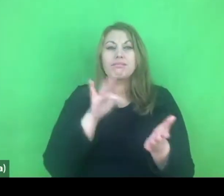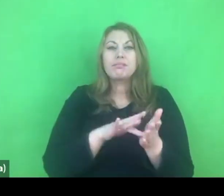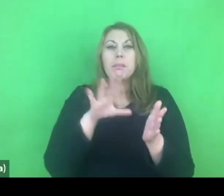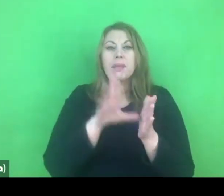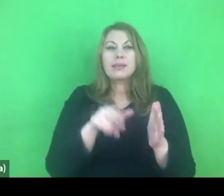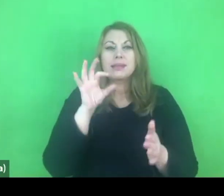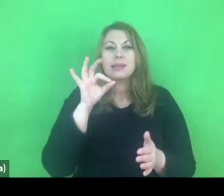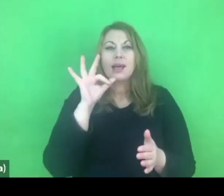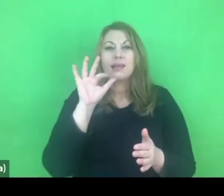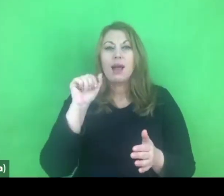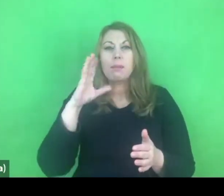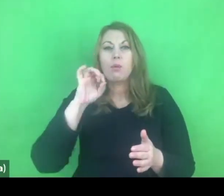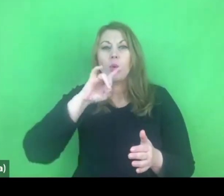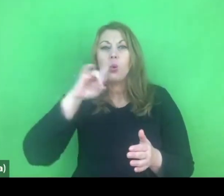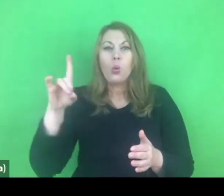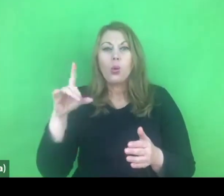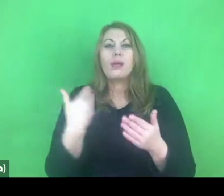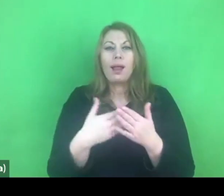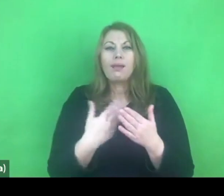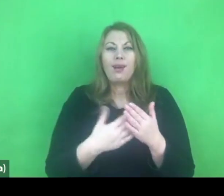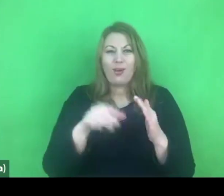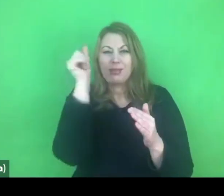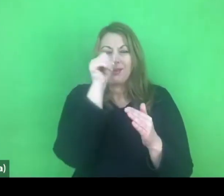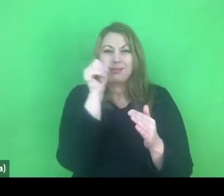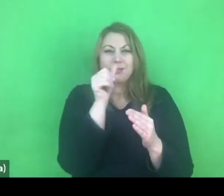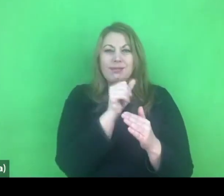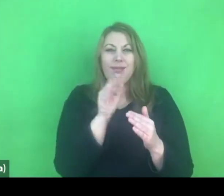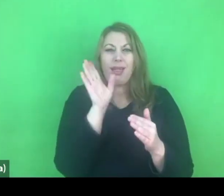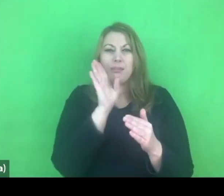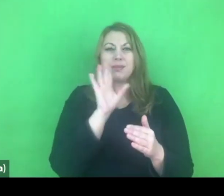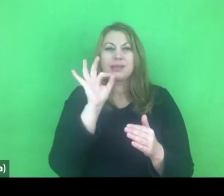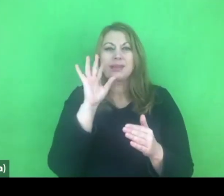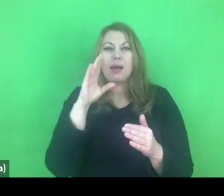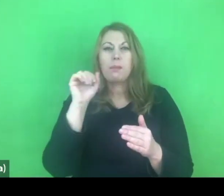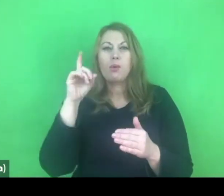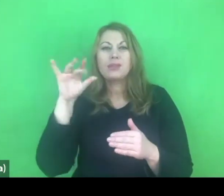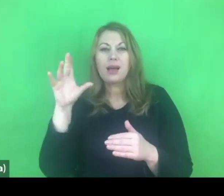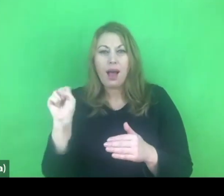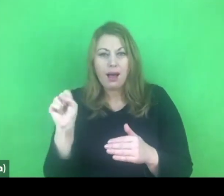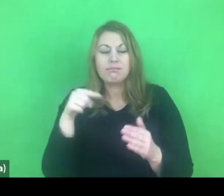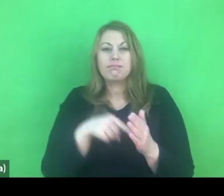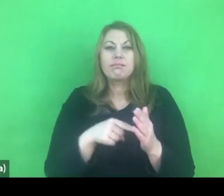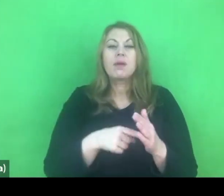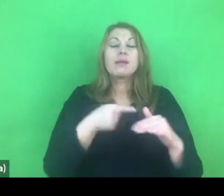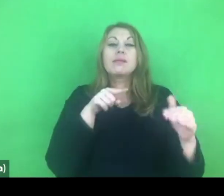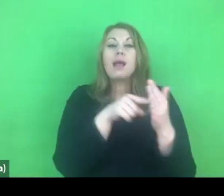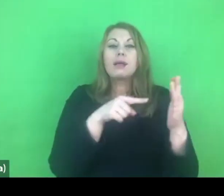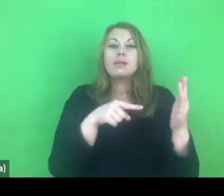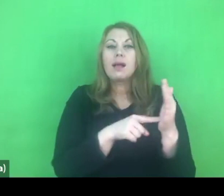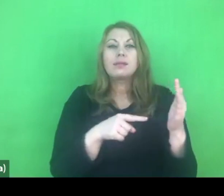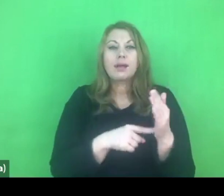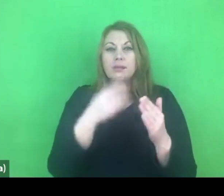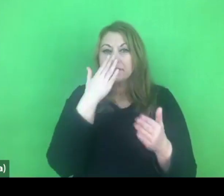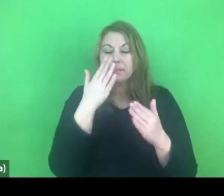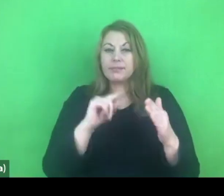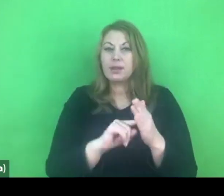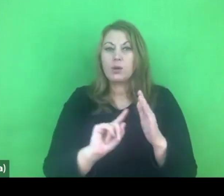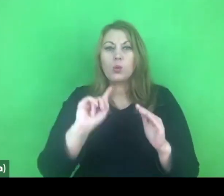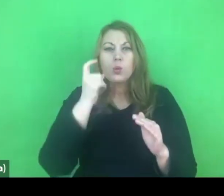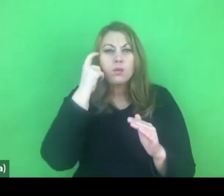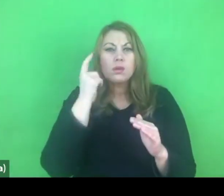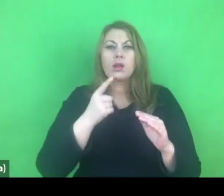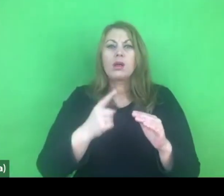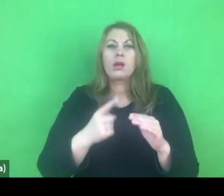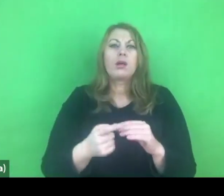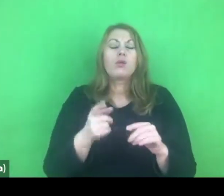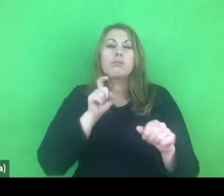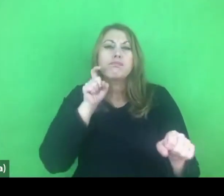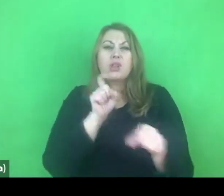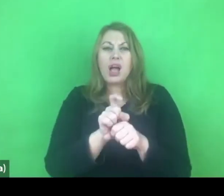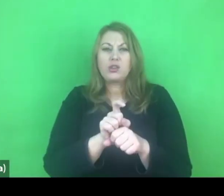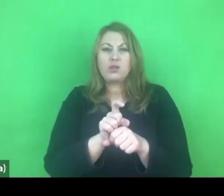Celem tej konwencji, te cele są tutaj wyszczególnione, jest przede wszystkim przeciwdziałanie przemocy wobec kobiet